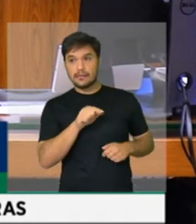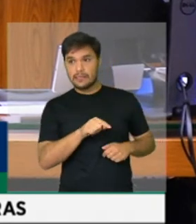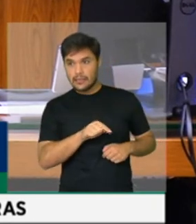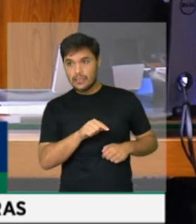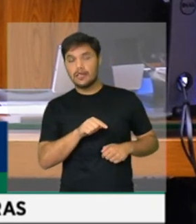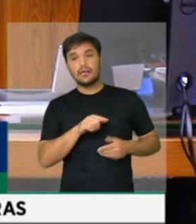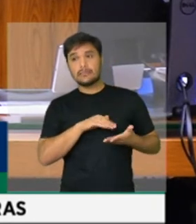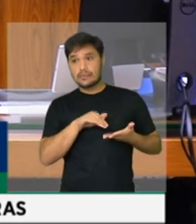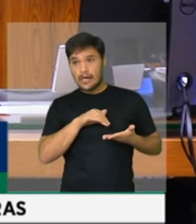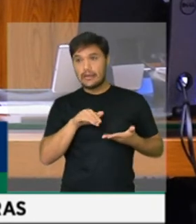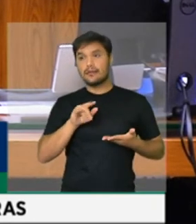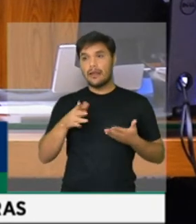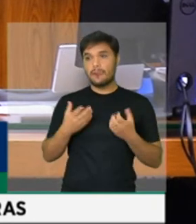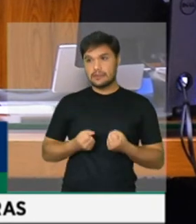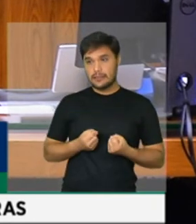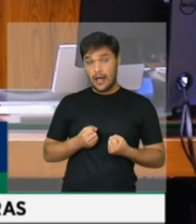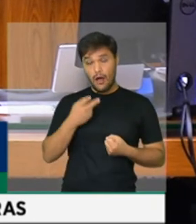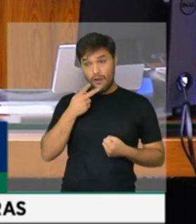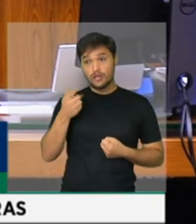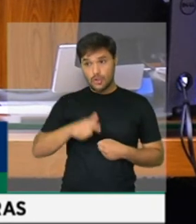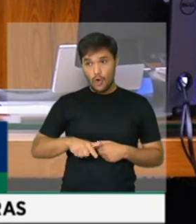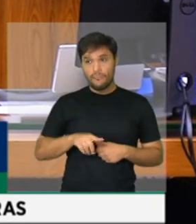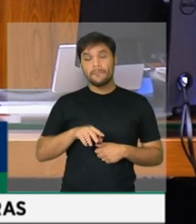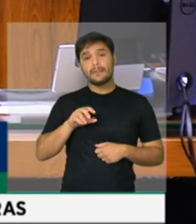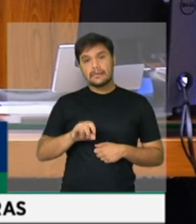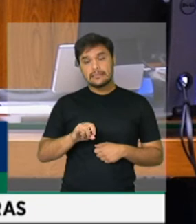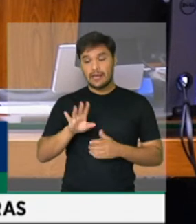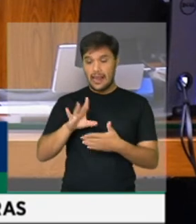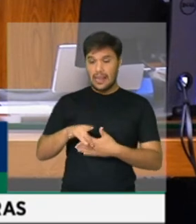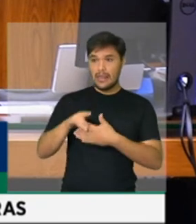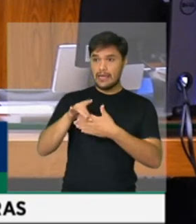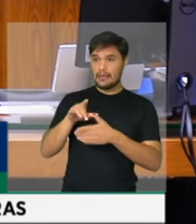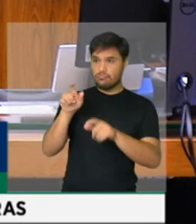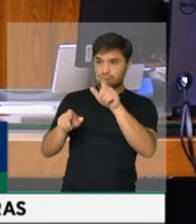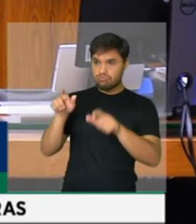QUE O PESSOAL DA MESA POSSA ATENDER. VOU REPETIR. DEMAIS -Á QUE AS LIDERANÇAS